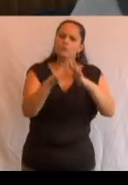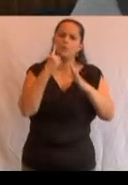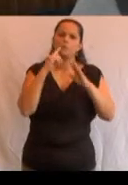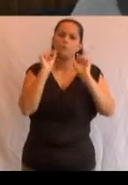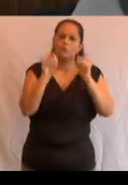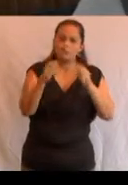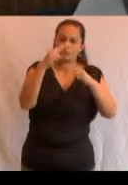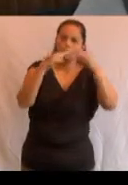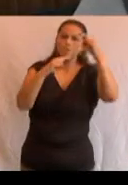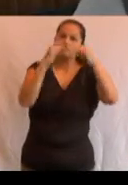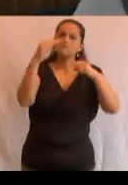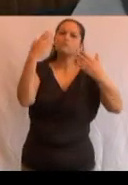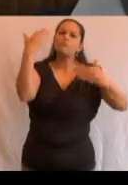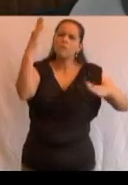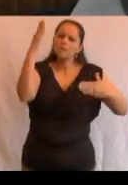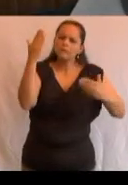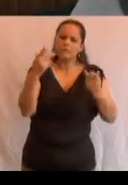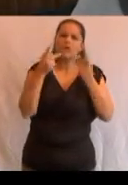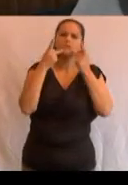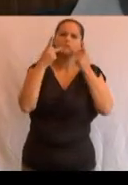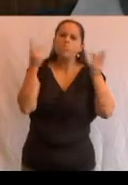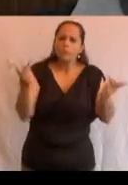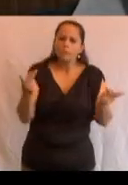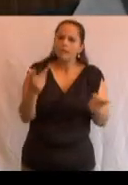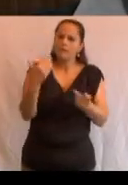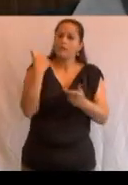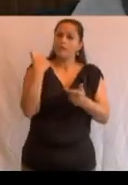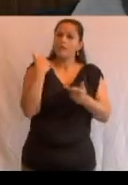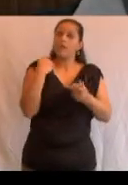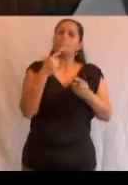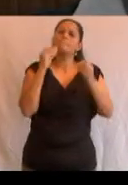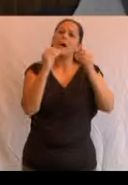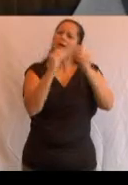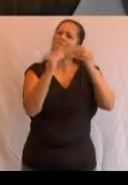política pública, que de alguna manera tenga un beneficio más directo y